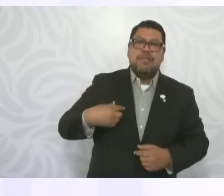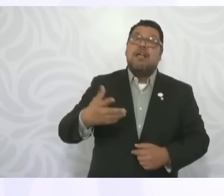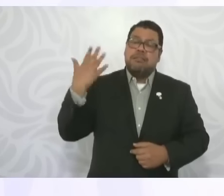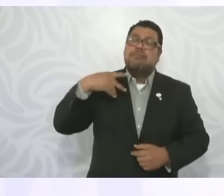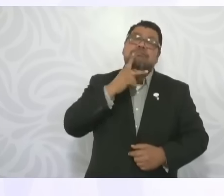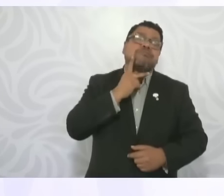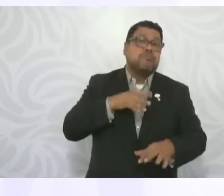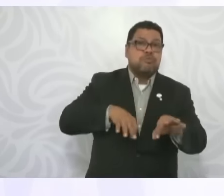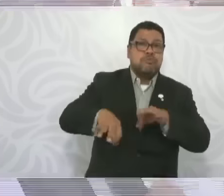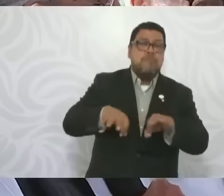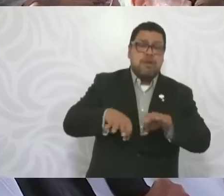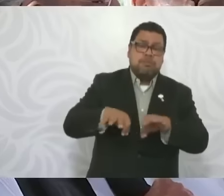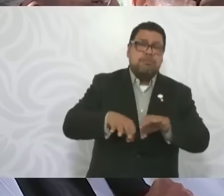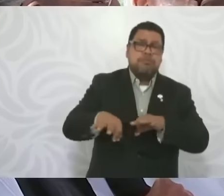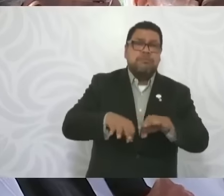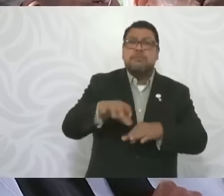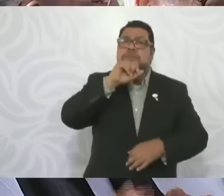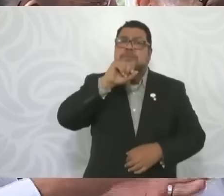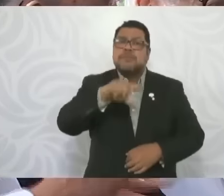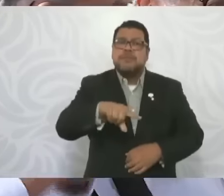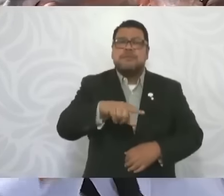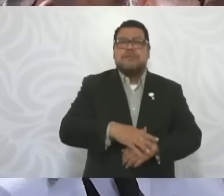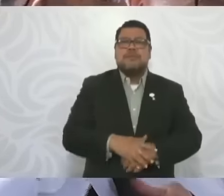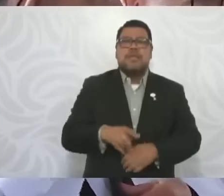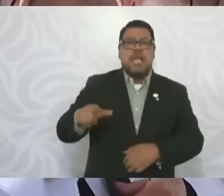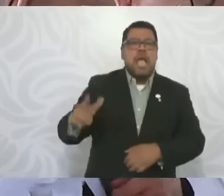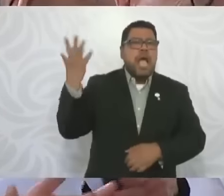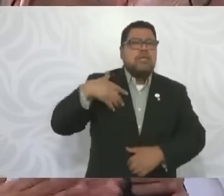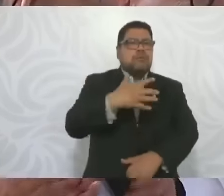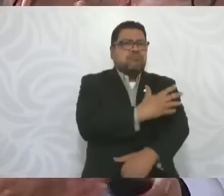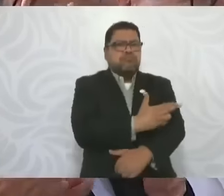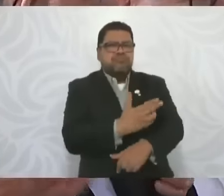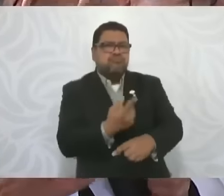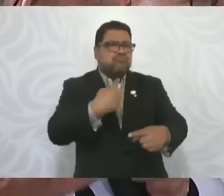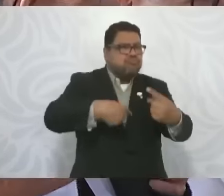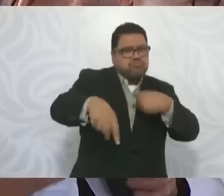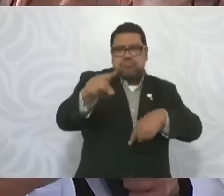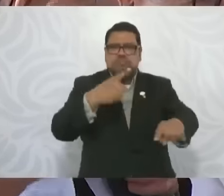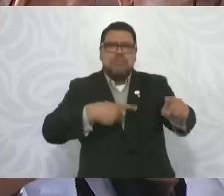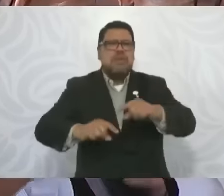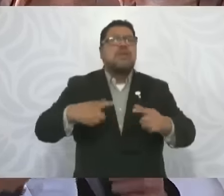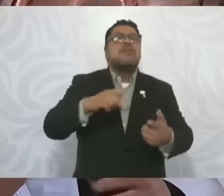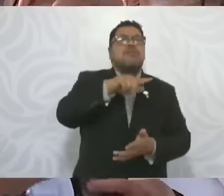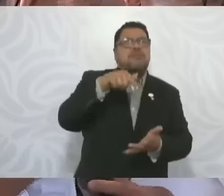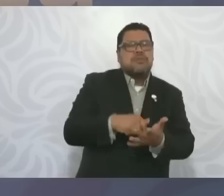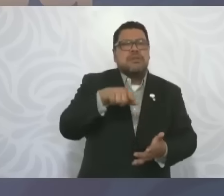no solo trabajó en Pemex, sino que además coordinó la construcción de la refinería Olmeca.